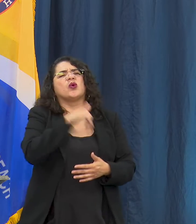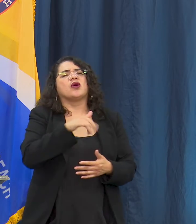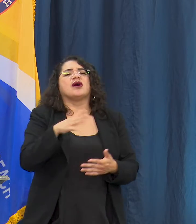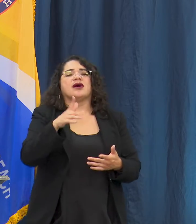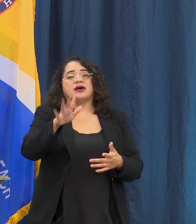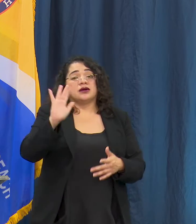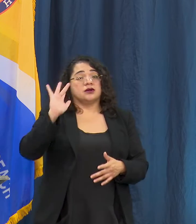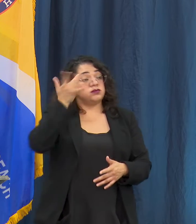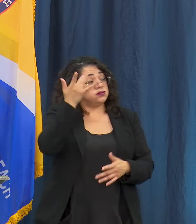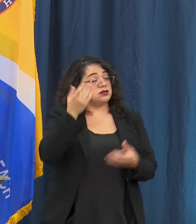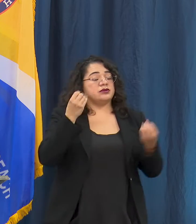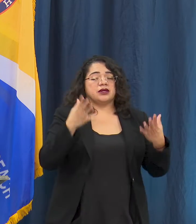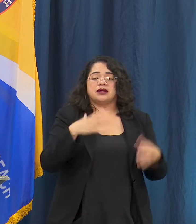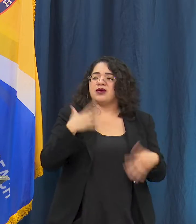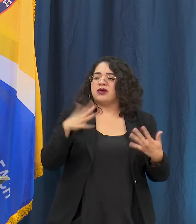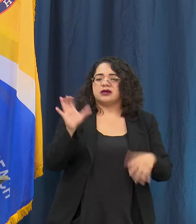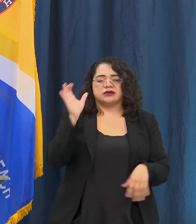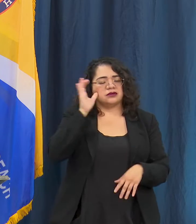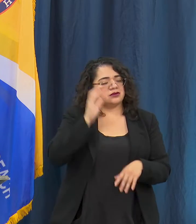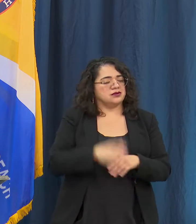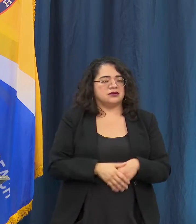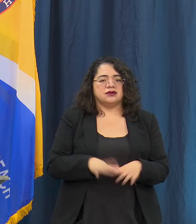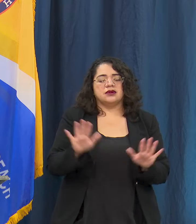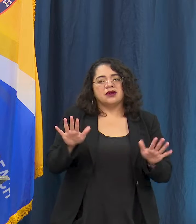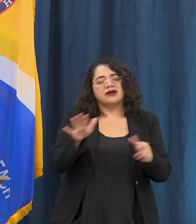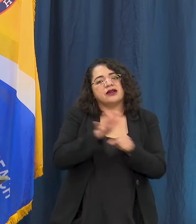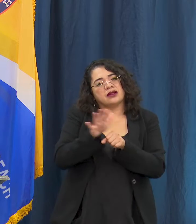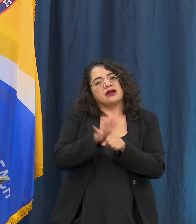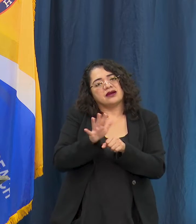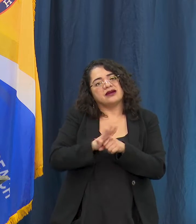pero todavía es muy preeminent a importante que tenga Mo's información